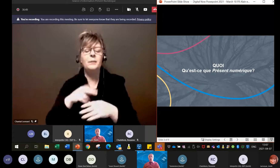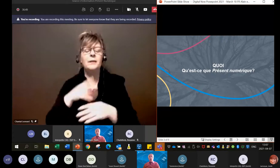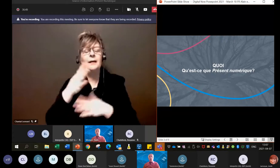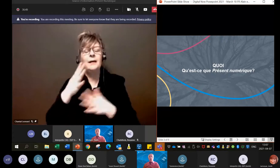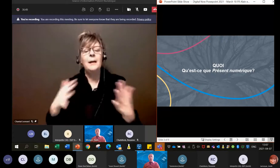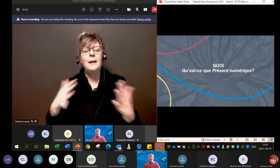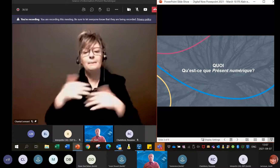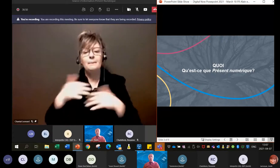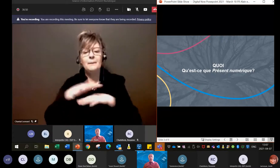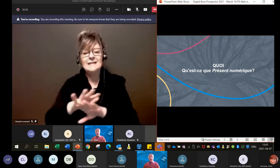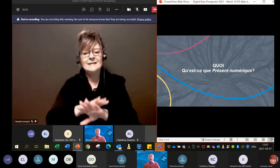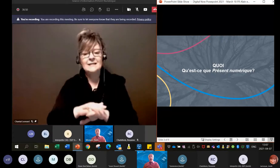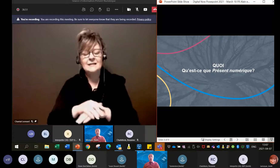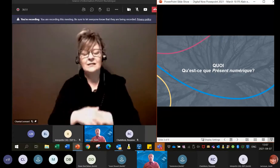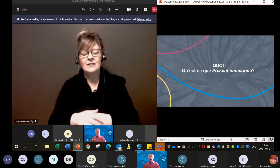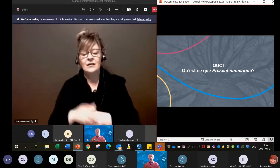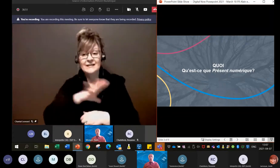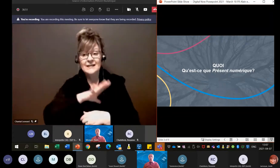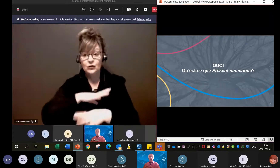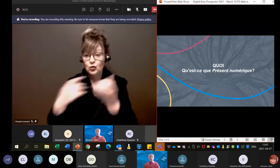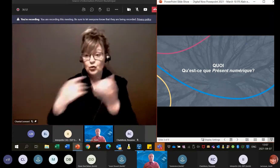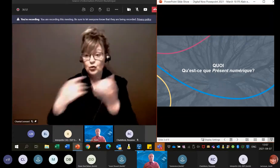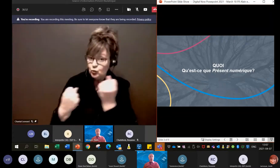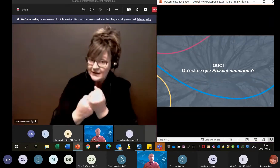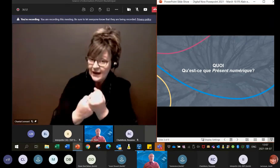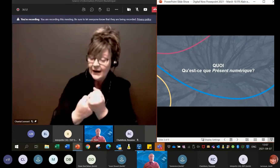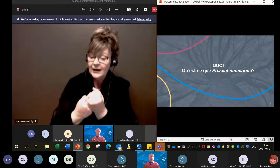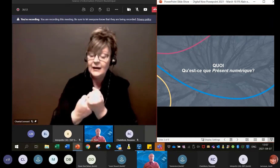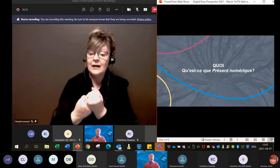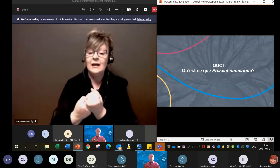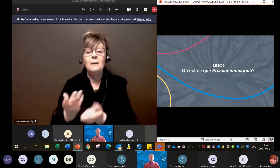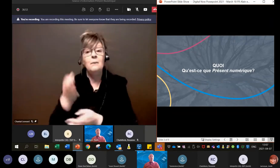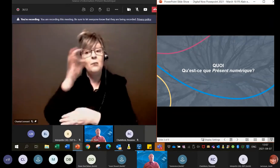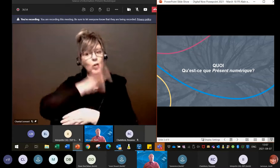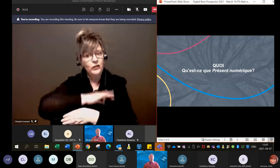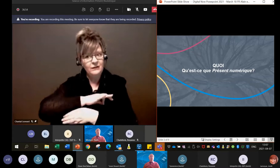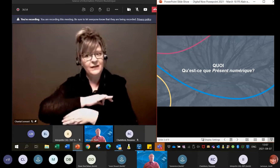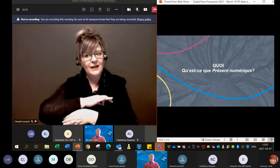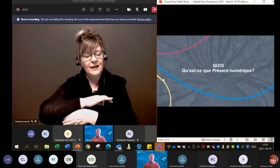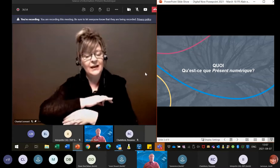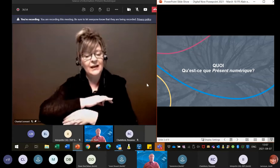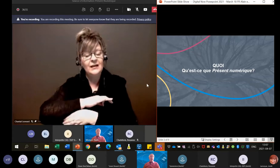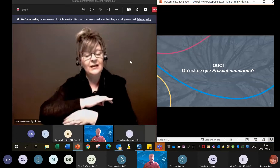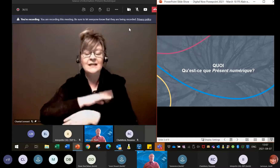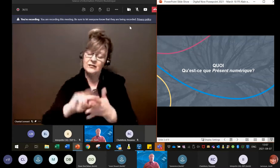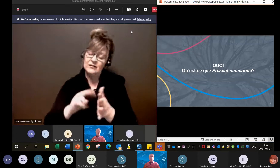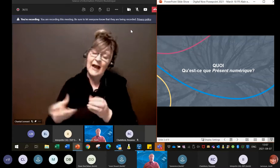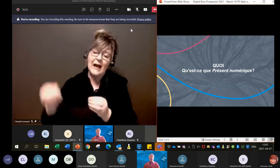reçoivent un soutien bonifié à la hauteur de ce que nous permet d’offrir l’ajout